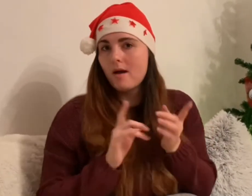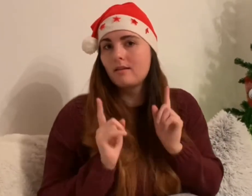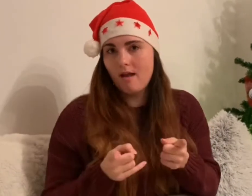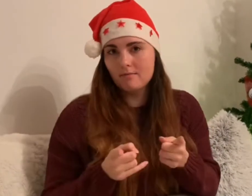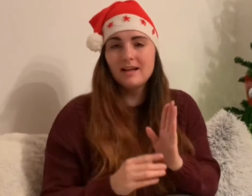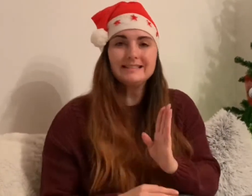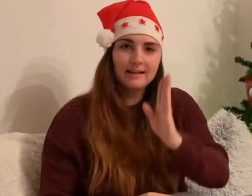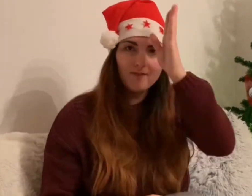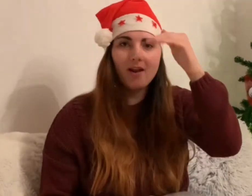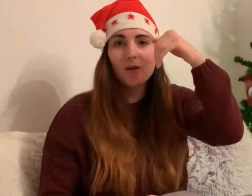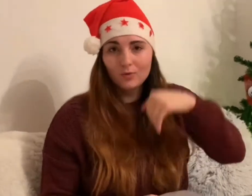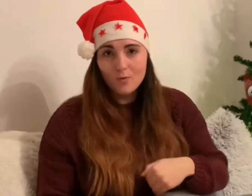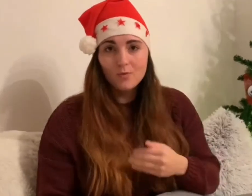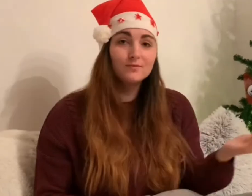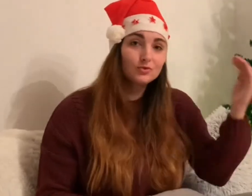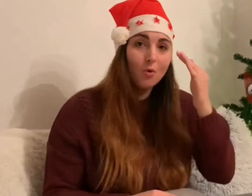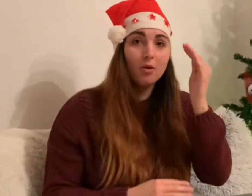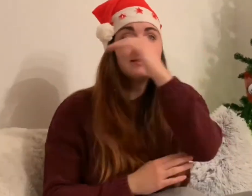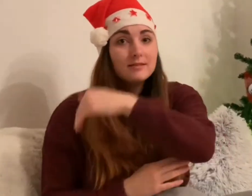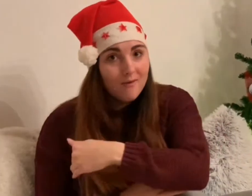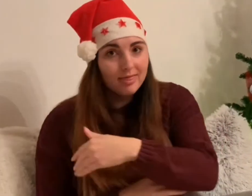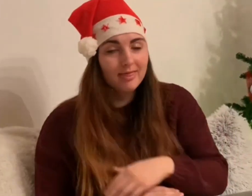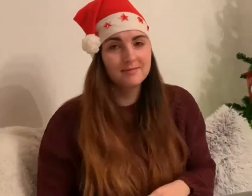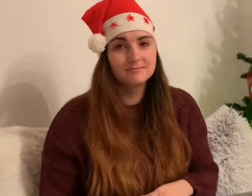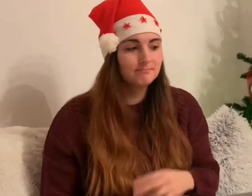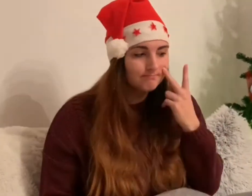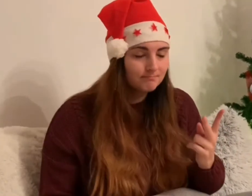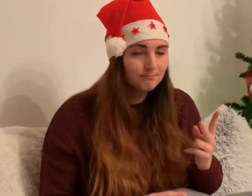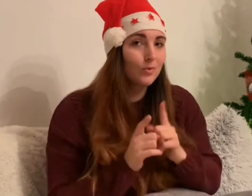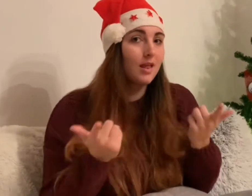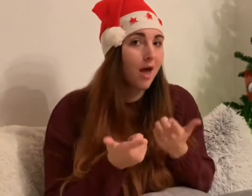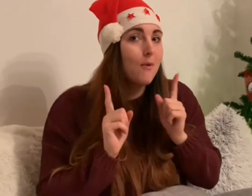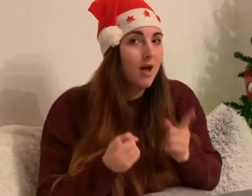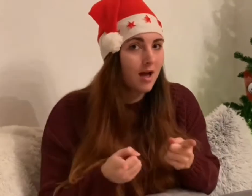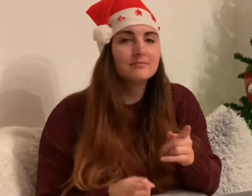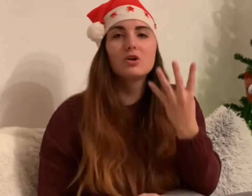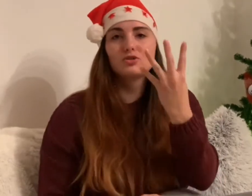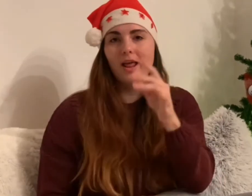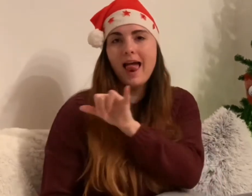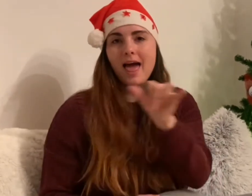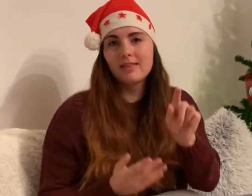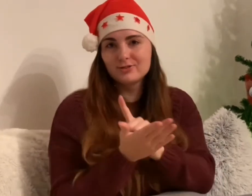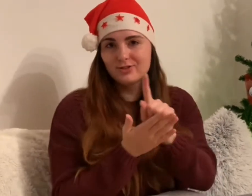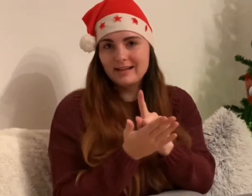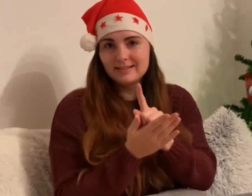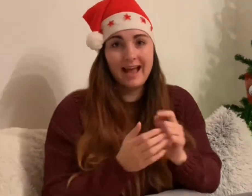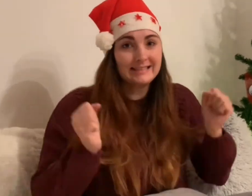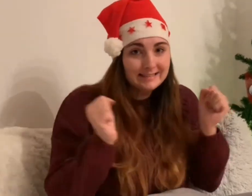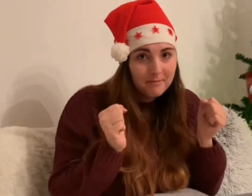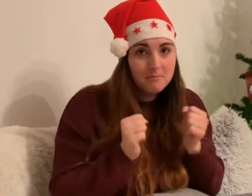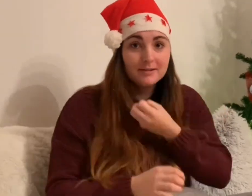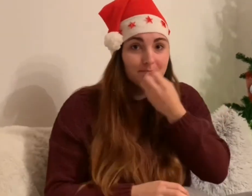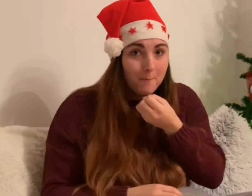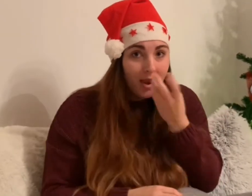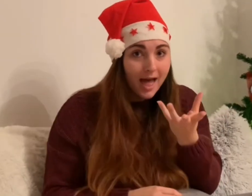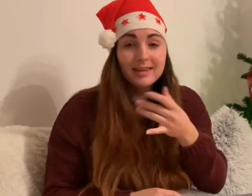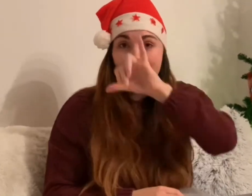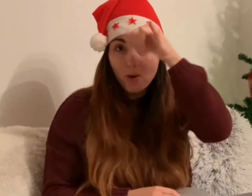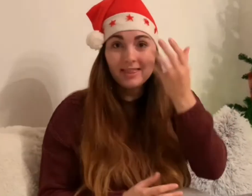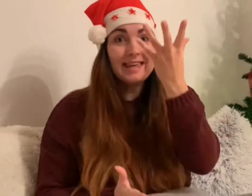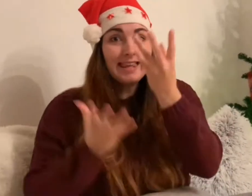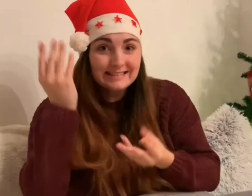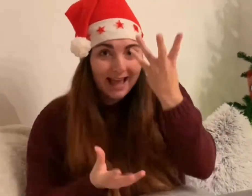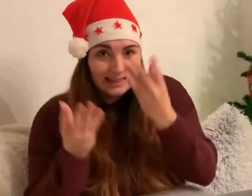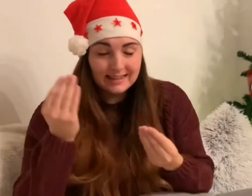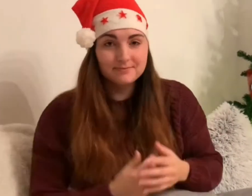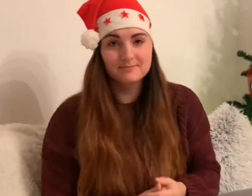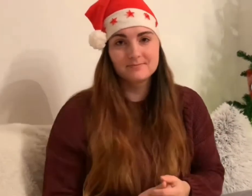Simbolizirajo lahko tudi štiri strani neba ali morda štiri letne čase.